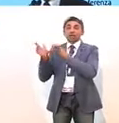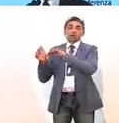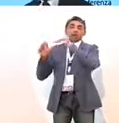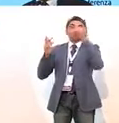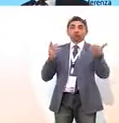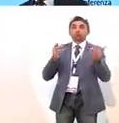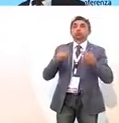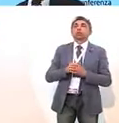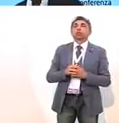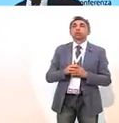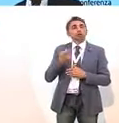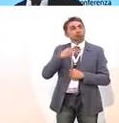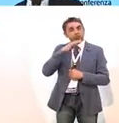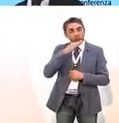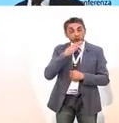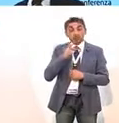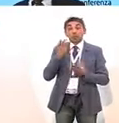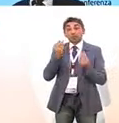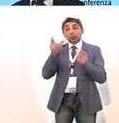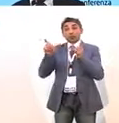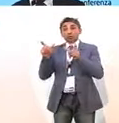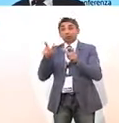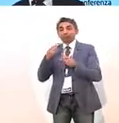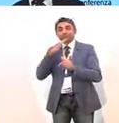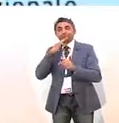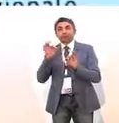un sacco di gente che ancora non ce la fa, ci sono un sacco di opere ancora lasciate